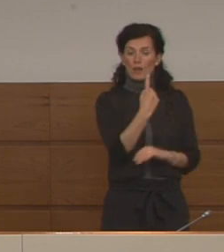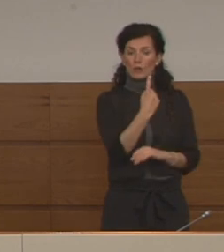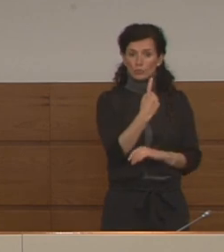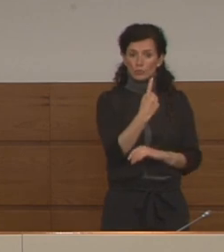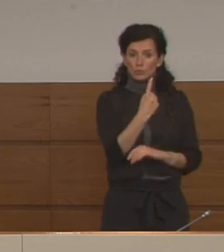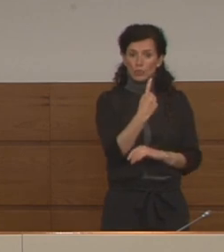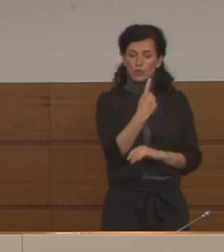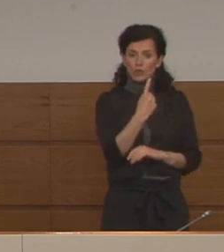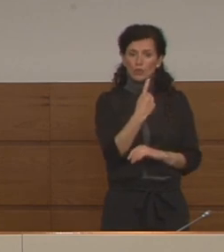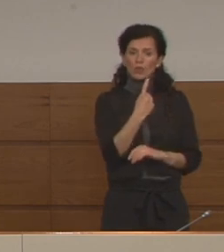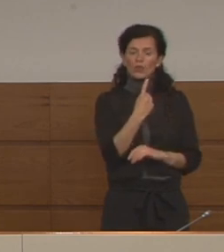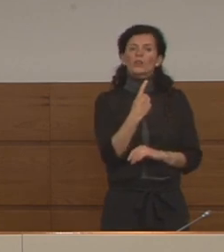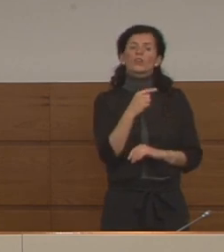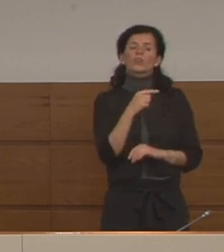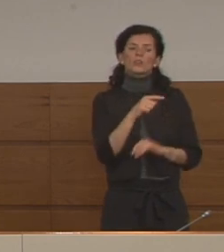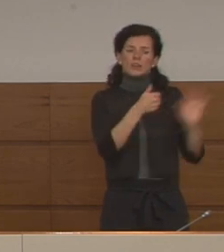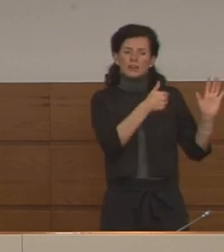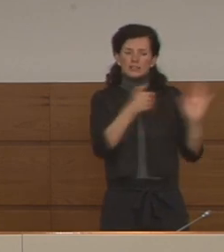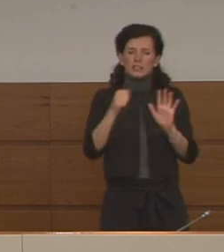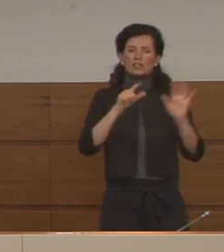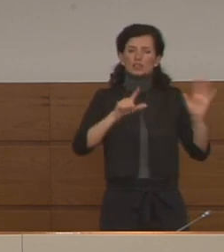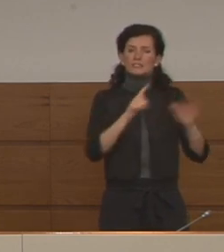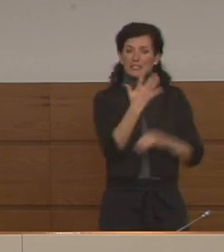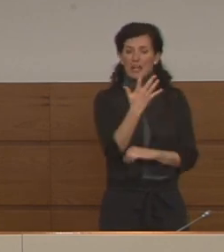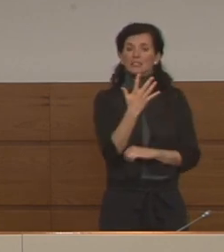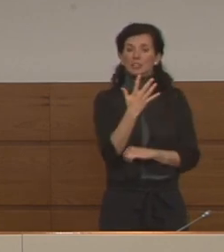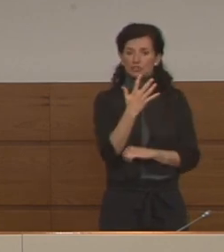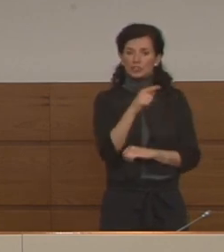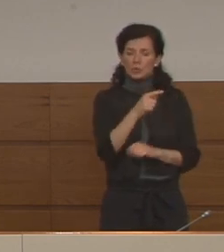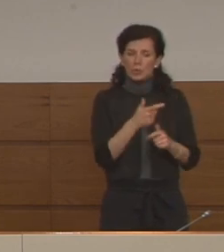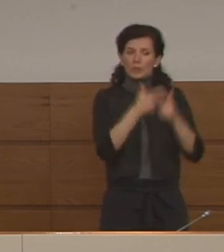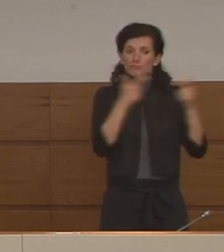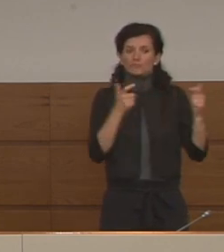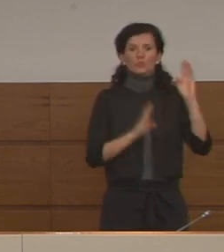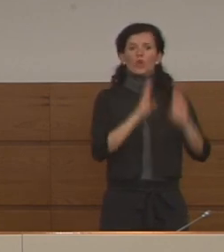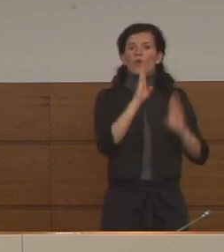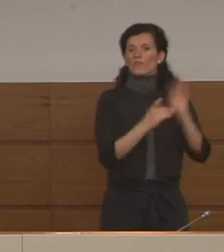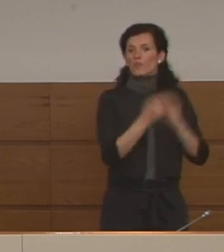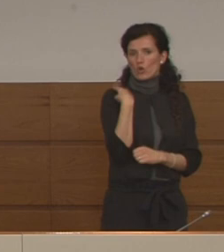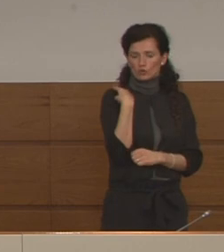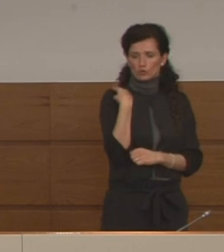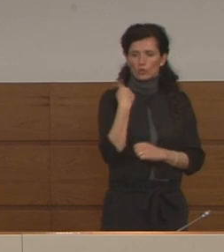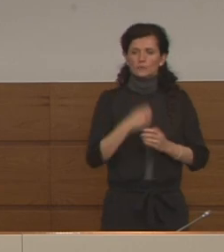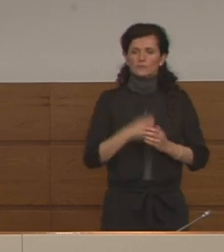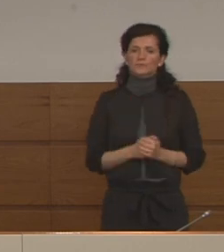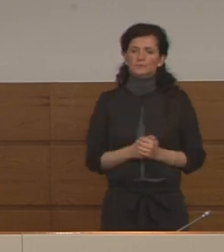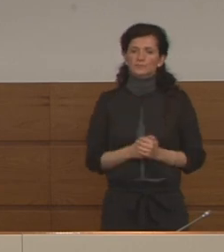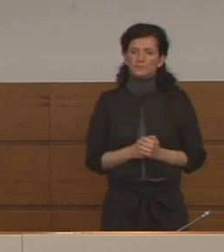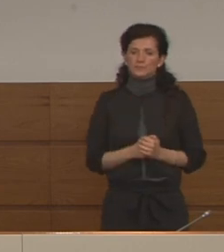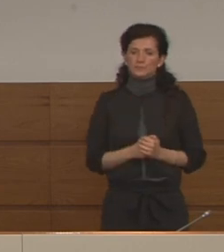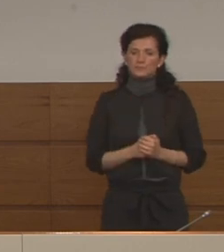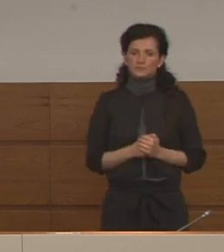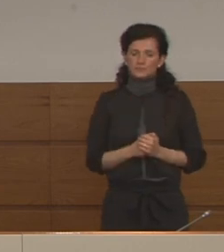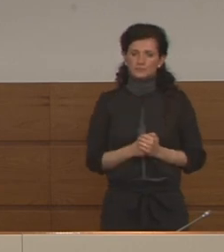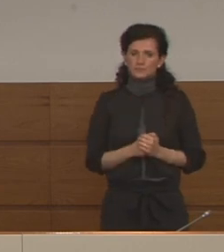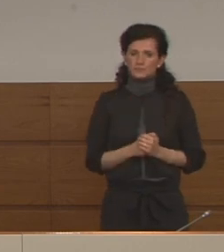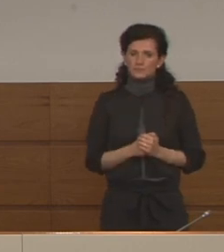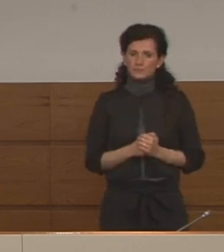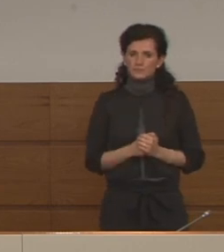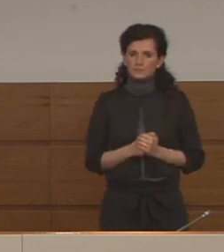con un incremento di 675 rispetto a ieri. Prosegue il calo della pressione sulle